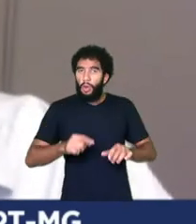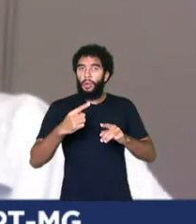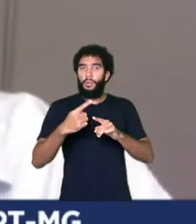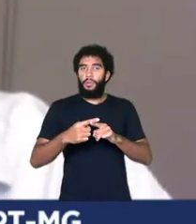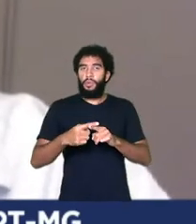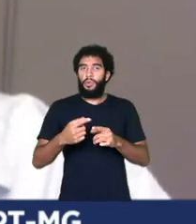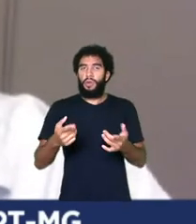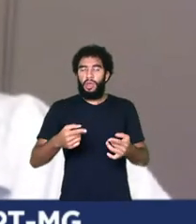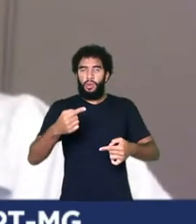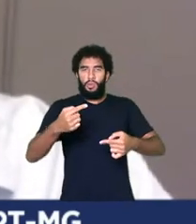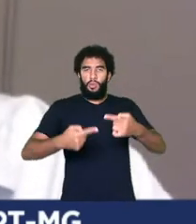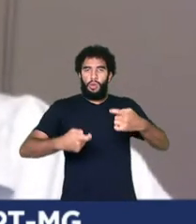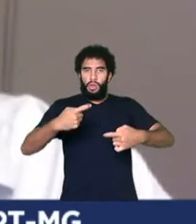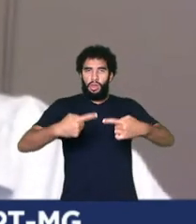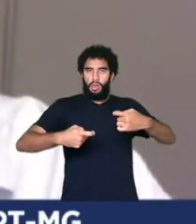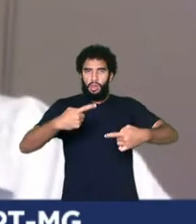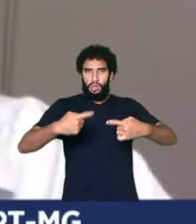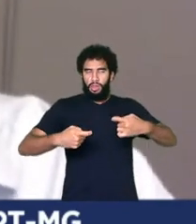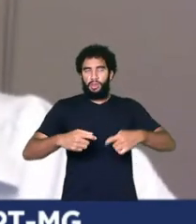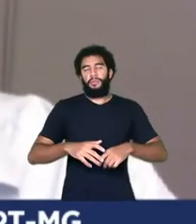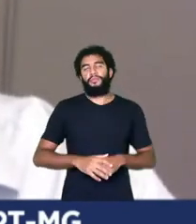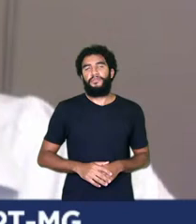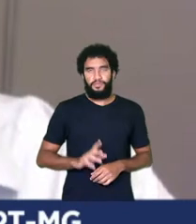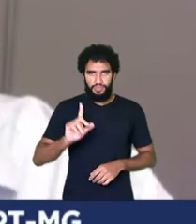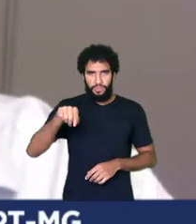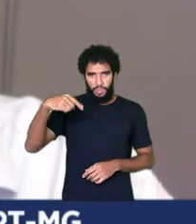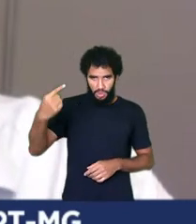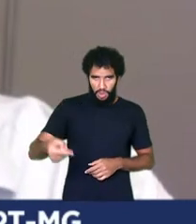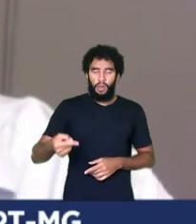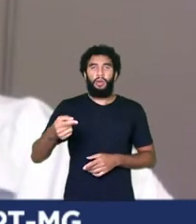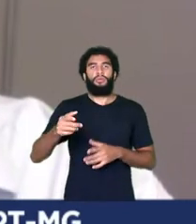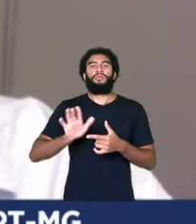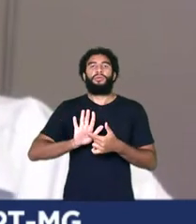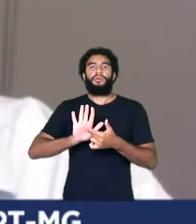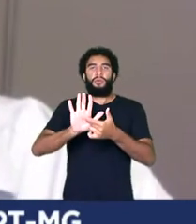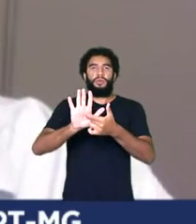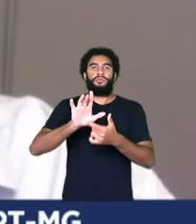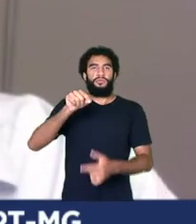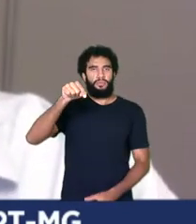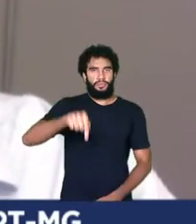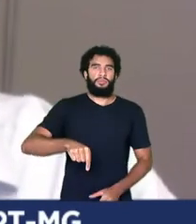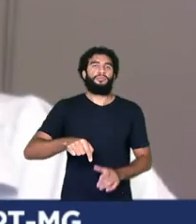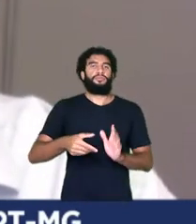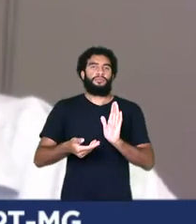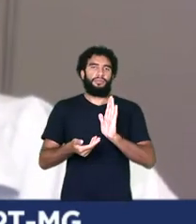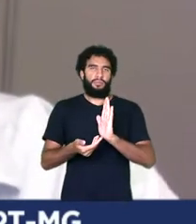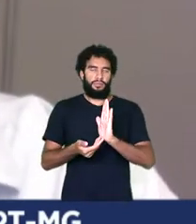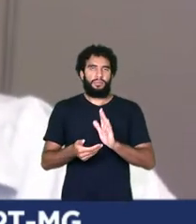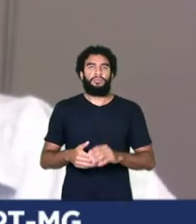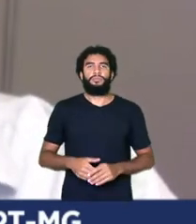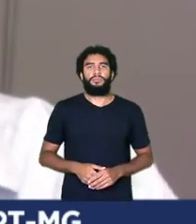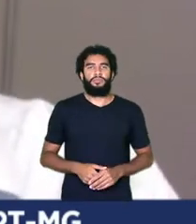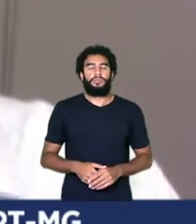PIORAR COM A GUERRA IMPERIALISTA COM A VIZINHA AGORA, INFELIZMENTE. QUE É UM ASSUNTO QUE DEPOIS VOU QUERER TRATAR AQUI NA NOSSA CÂMARA DOS DEPUTADOS. CÉLIO MOURA,